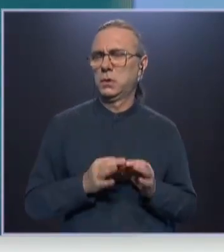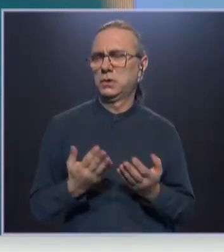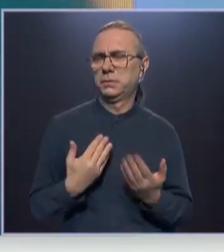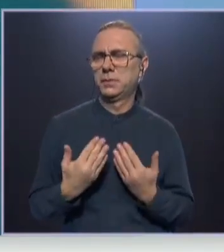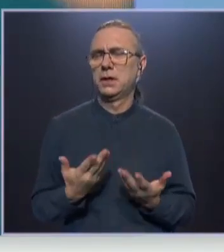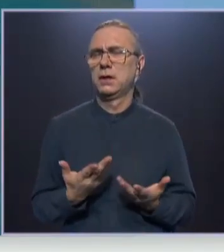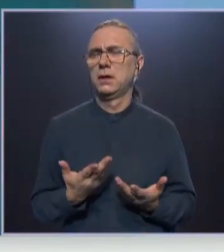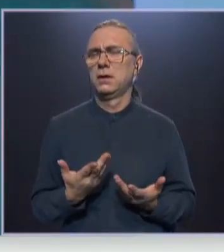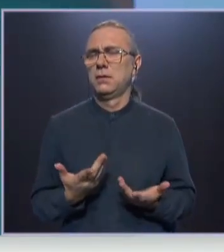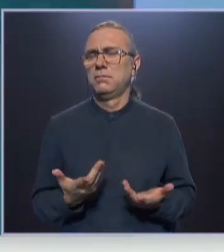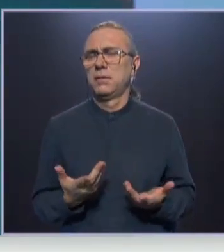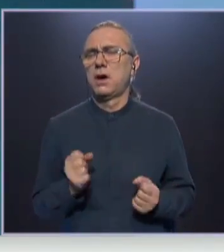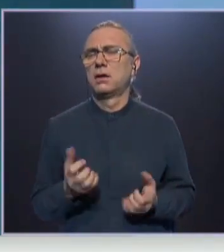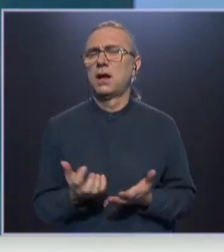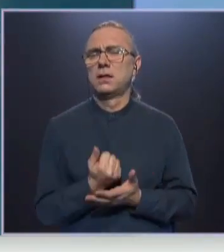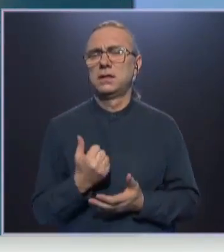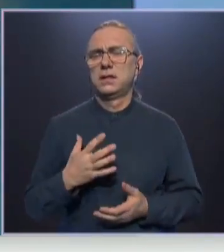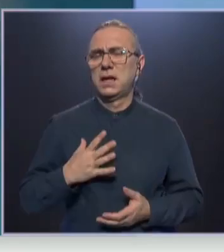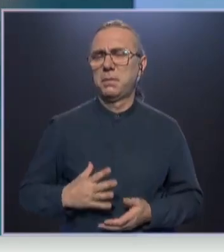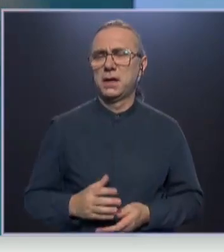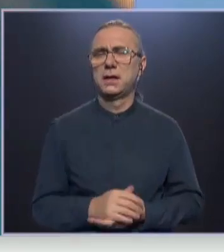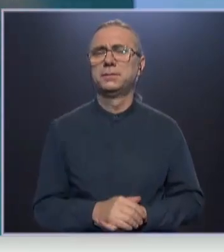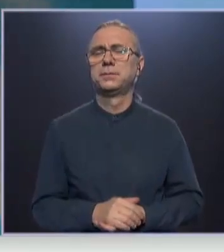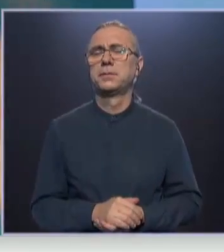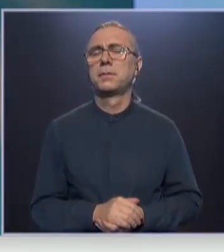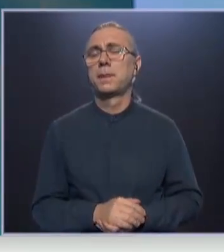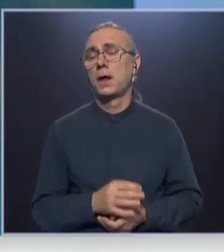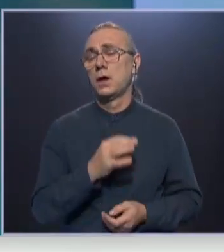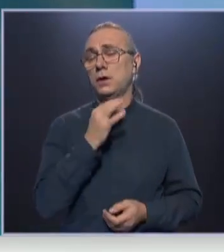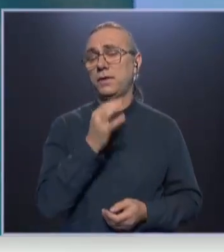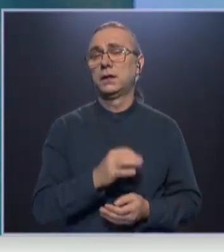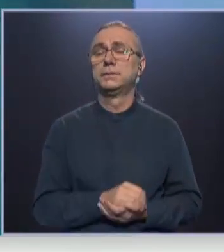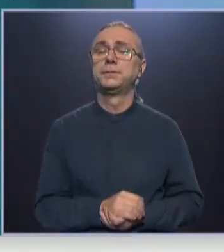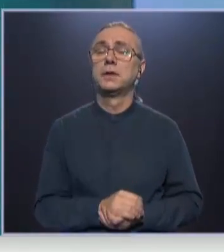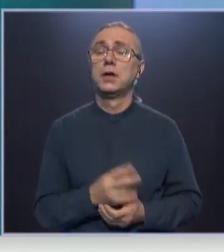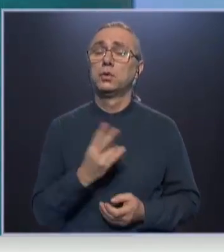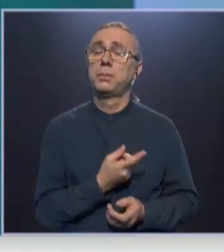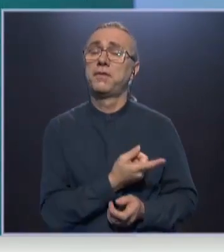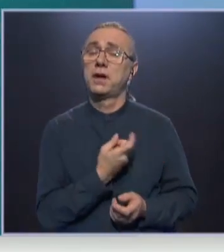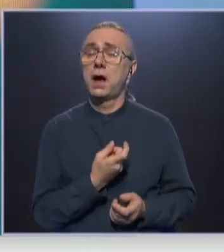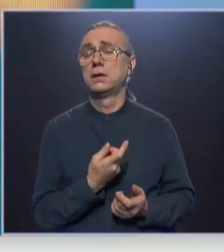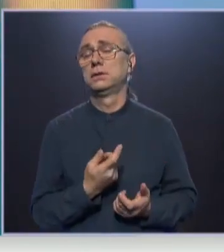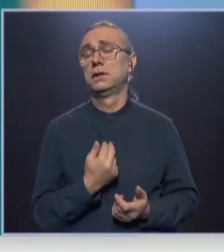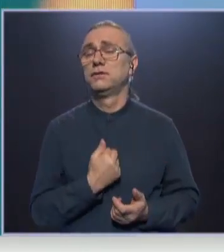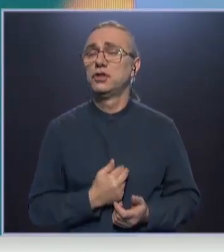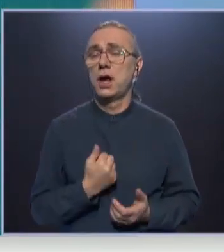в церкви Конечно пастыри надо привлекать батюшку чтобы был дружественный для вашей семьи для дай